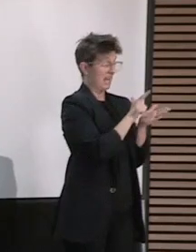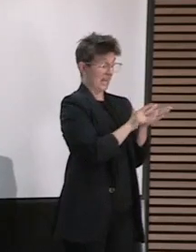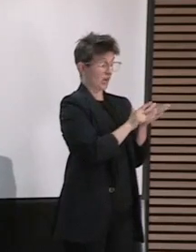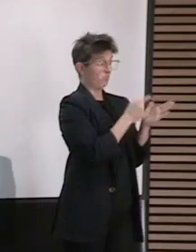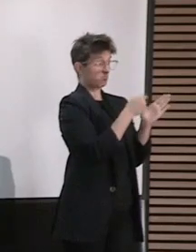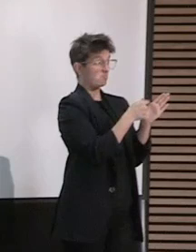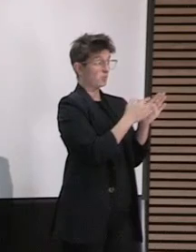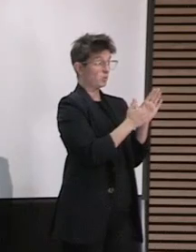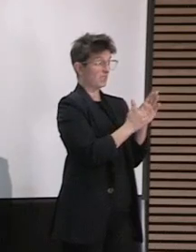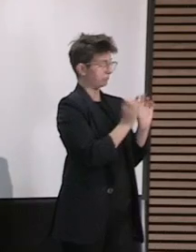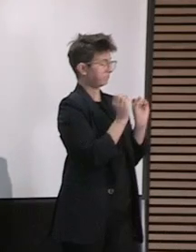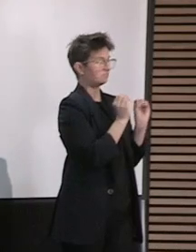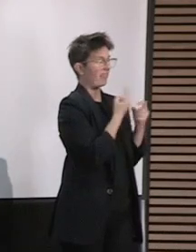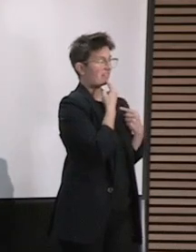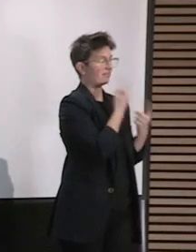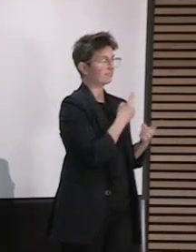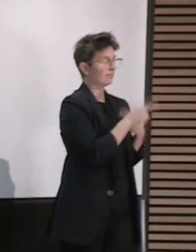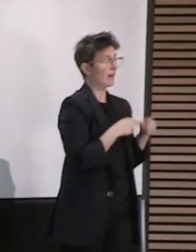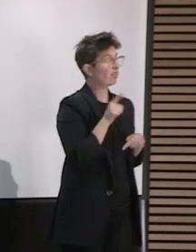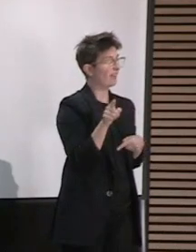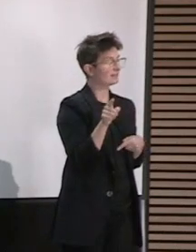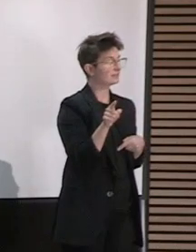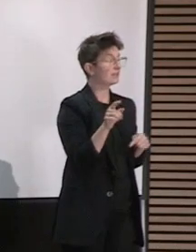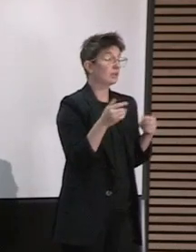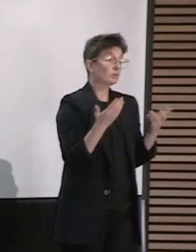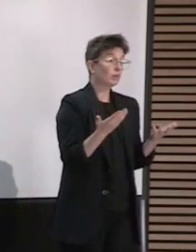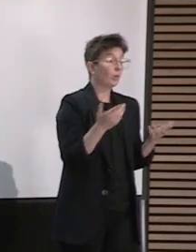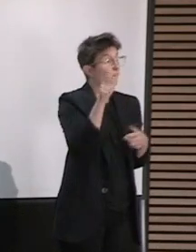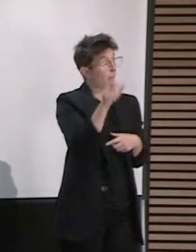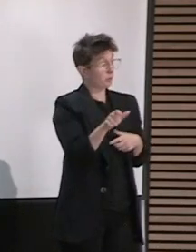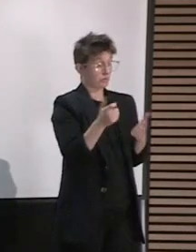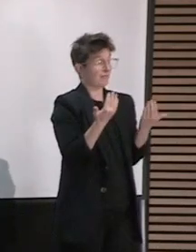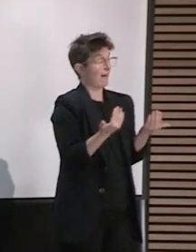ano hoki koe mai i inanahi, ehara i te mea ngawari. Kaore